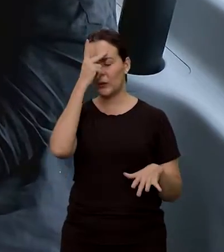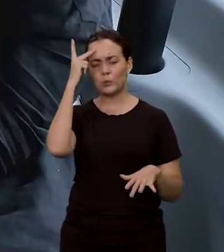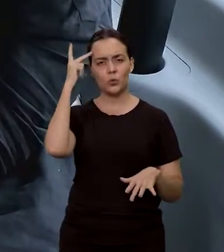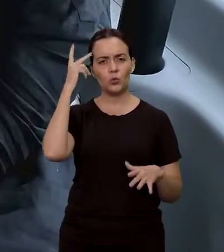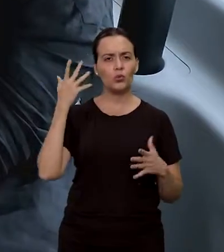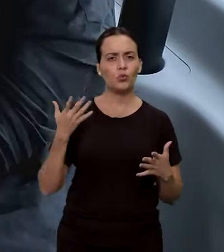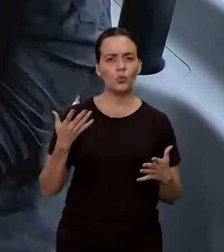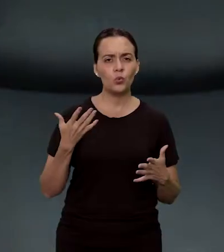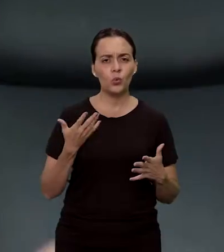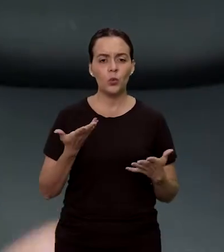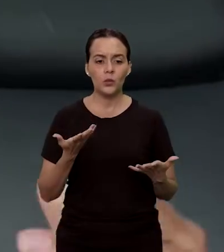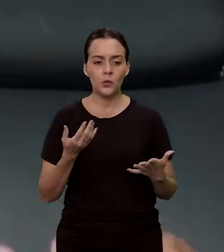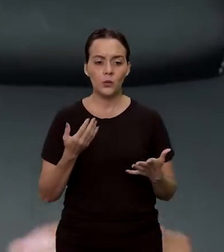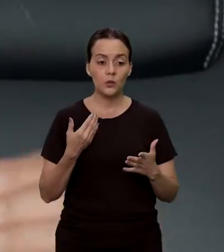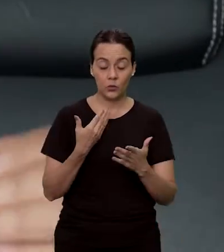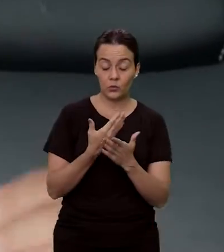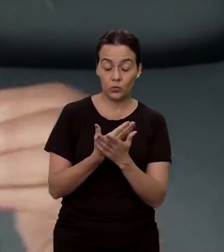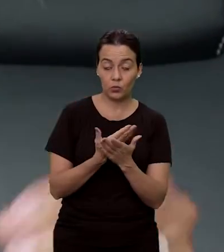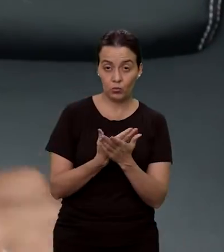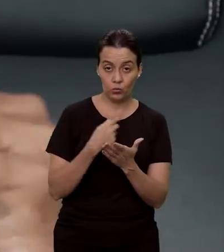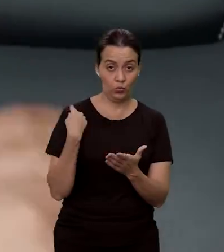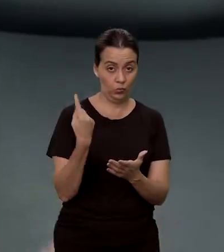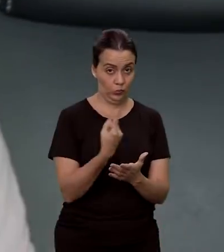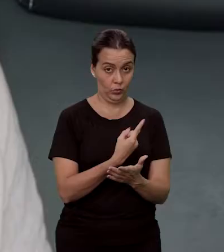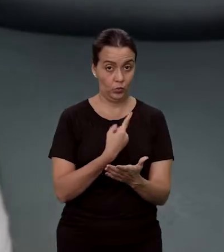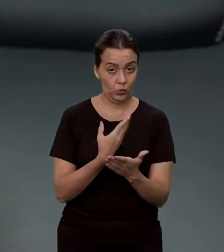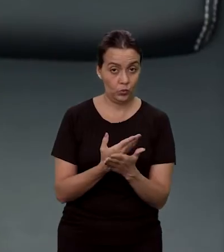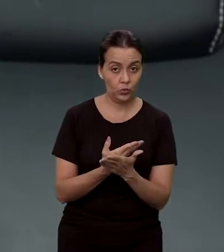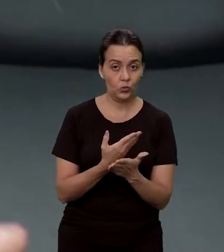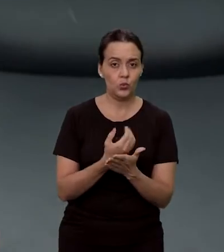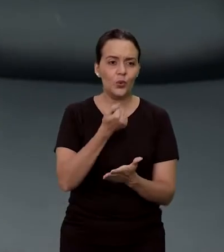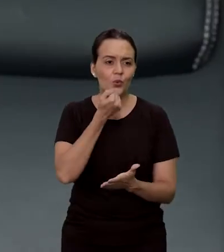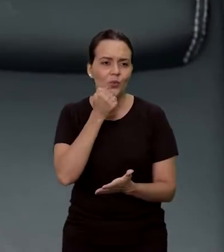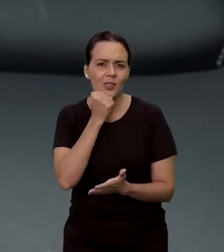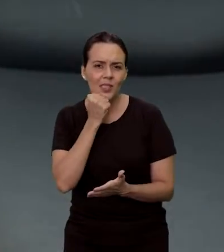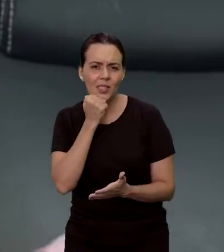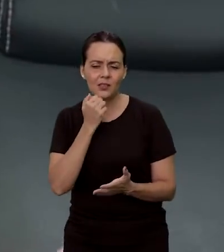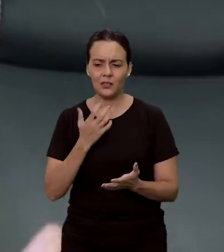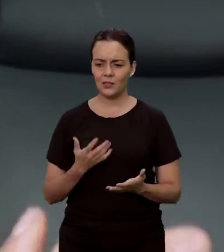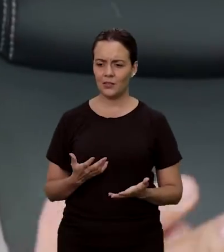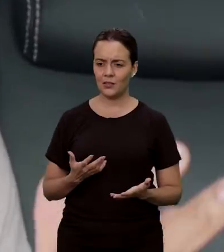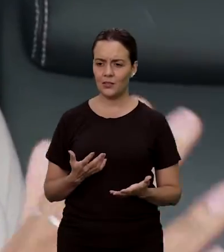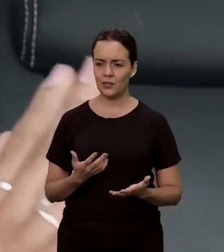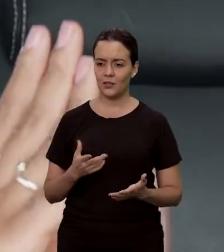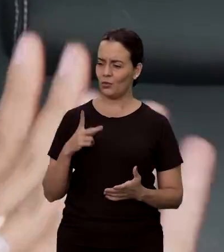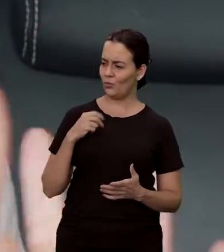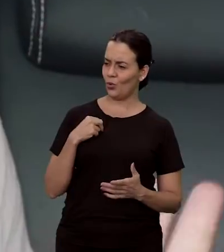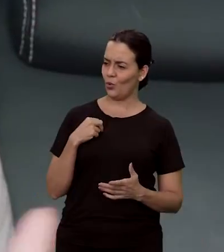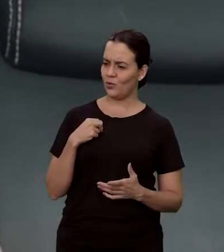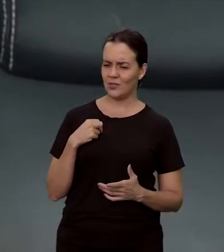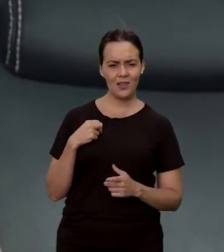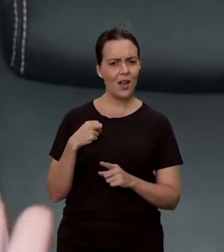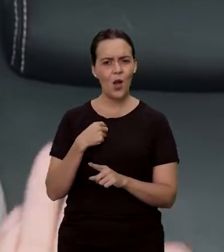com mais ciência de algumas filosofias, elas vêm me falar coisas e eu falo: Cara, eu não tenho ideia disso,